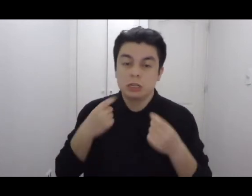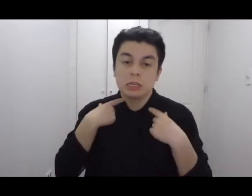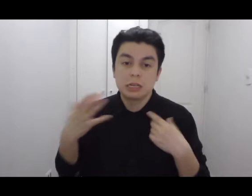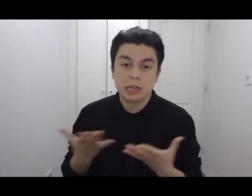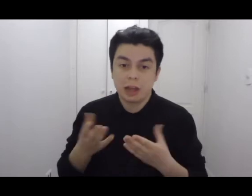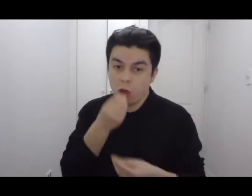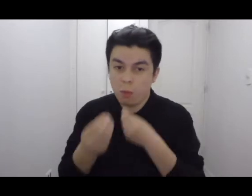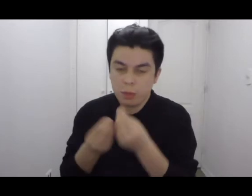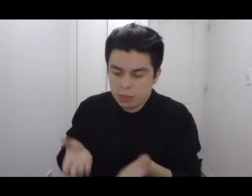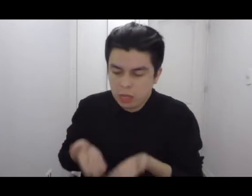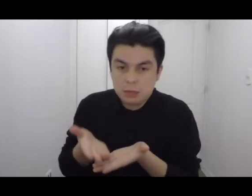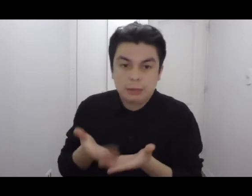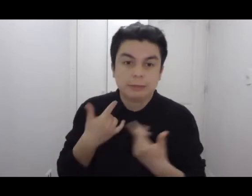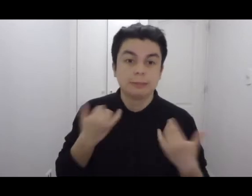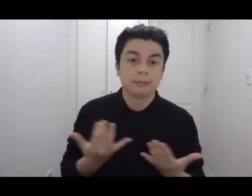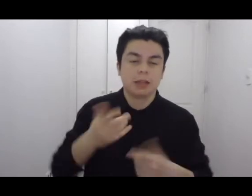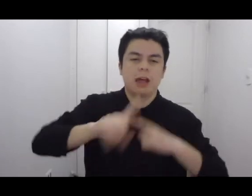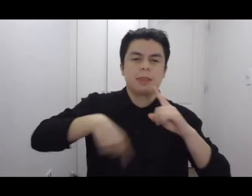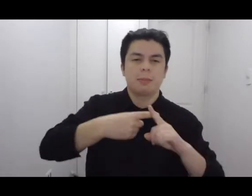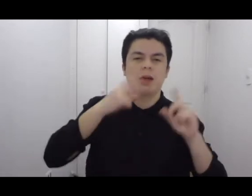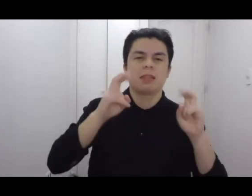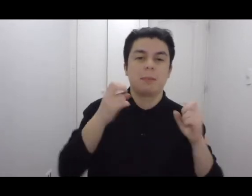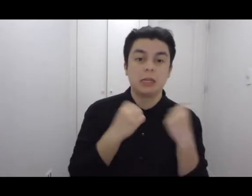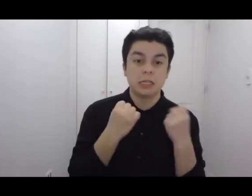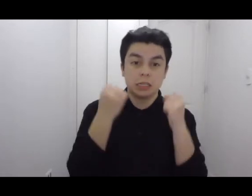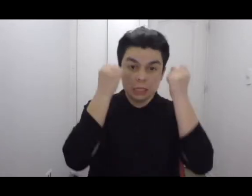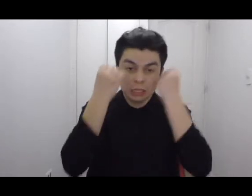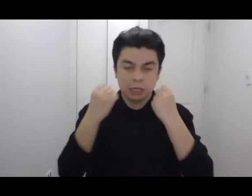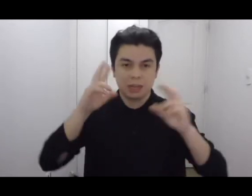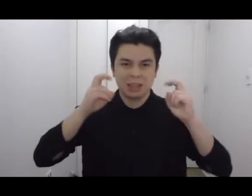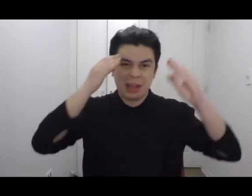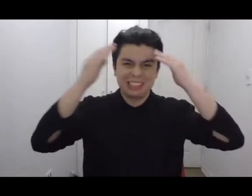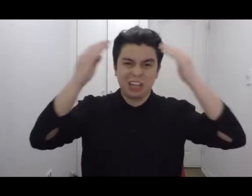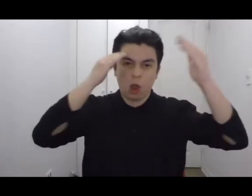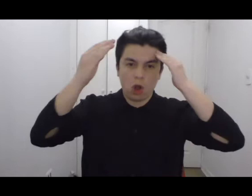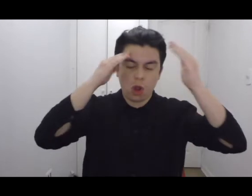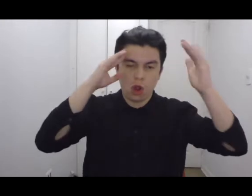manejar la alimentación y sobre todo que hay estrés porque la parte psicológica también